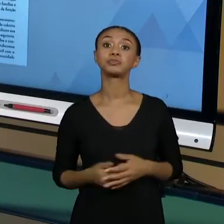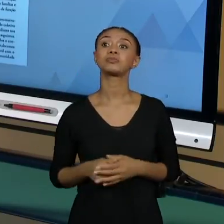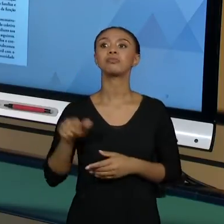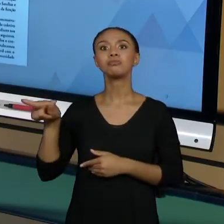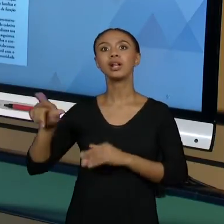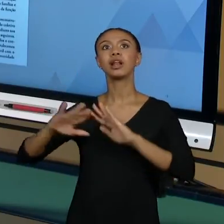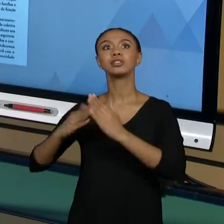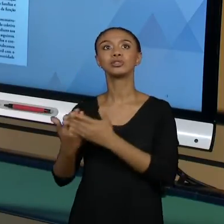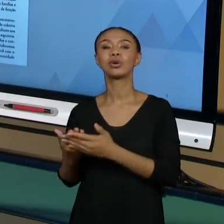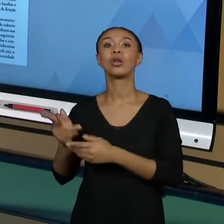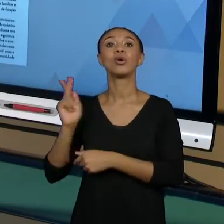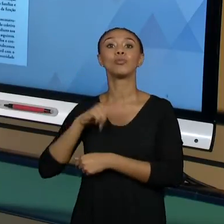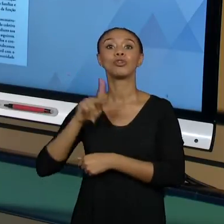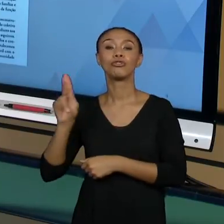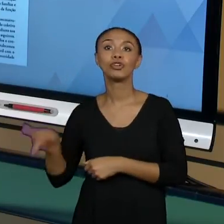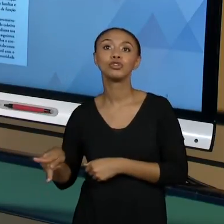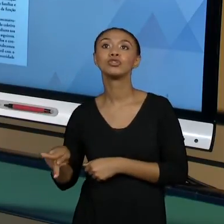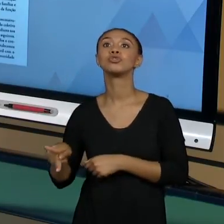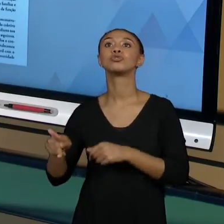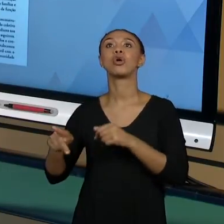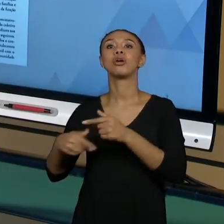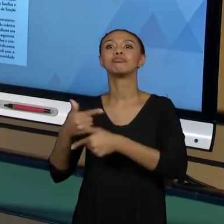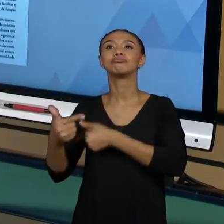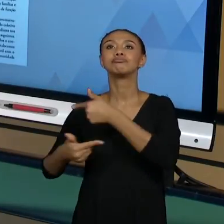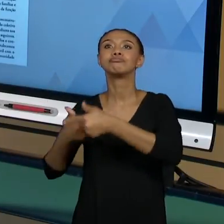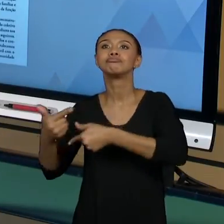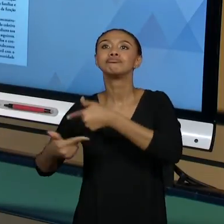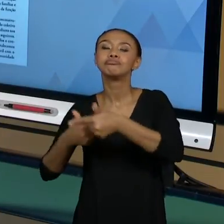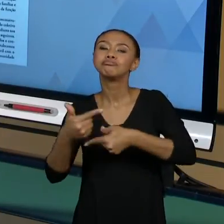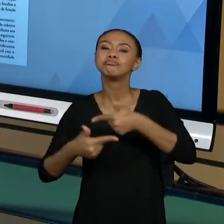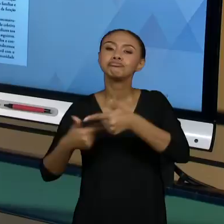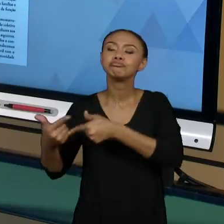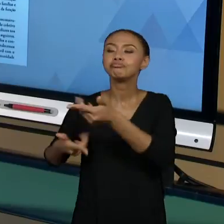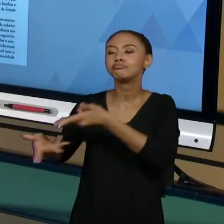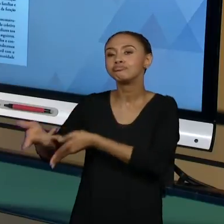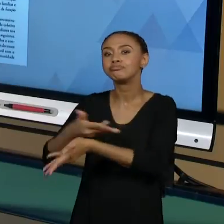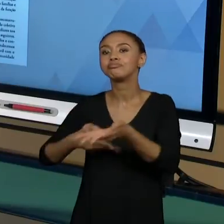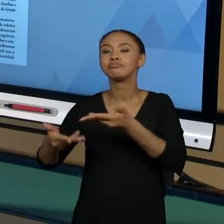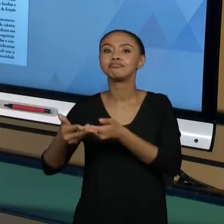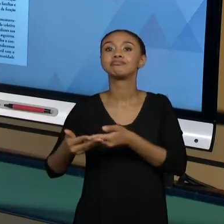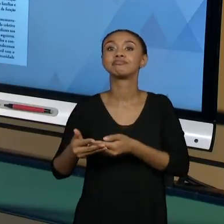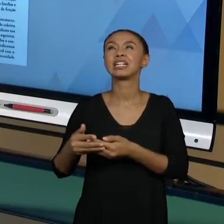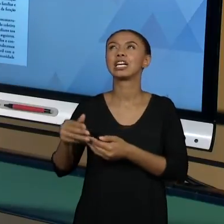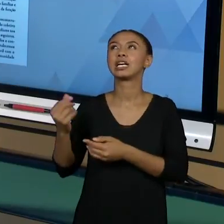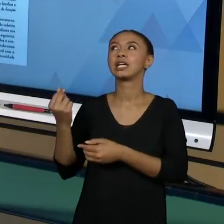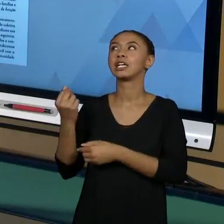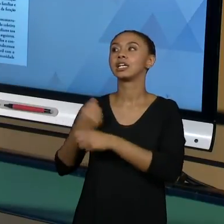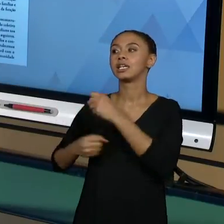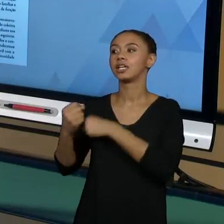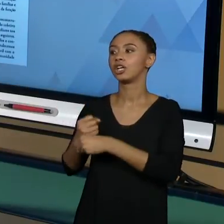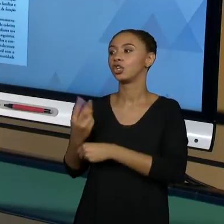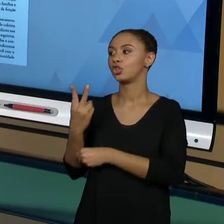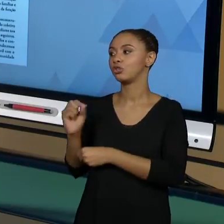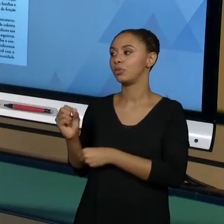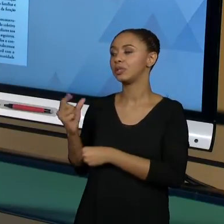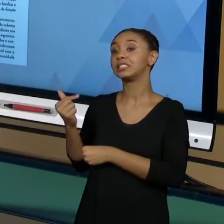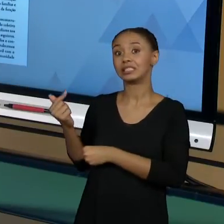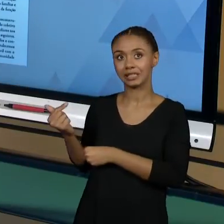DOS QUINTOS ANOS CHEGANDO NA ESCOLA E EM 2017. AS CRIANÇAS ESTAVAM COM AQUELE BRINQUEDO, QUE VOCÊS